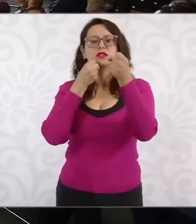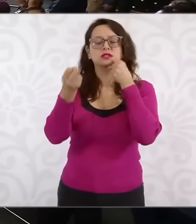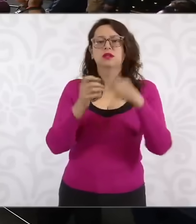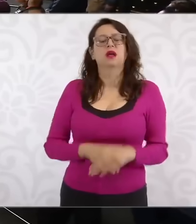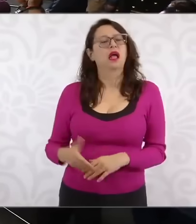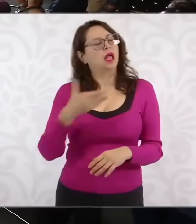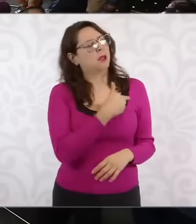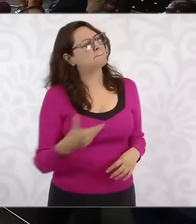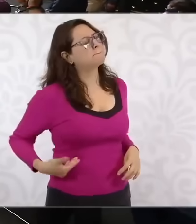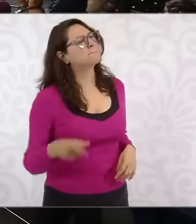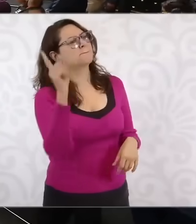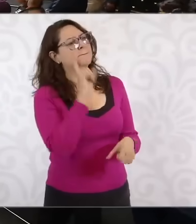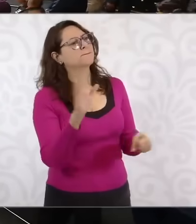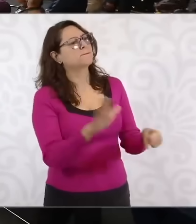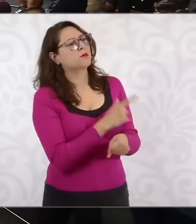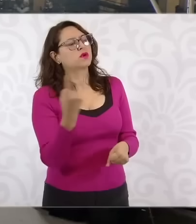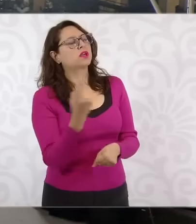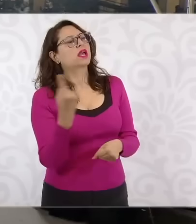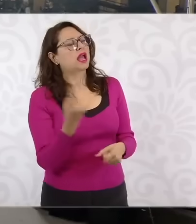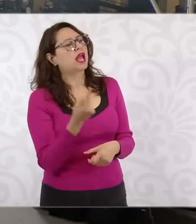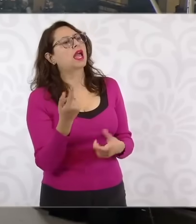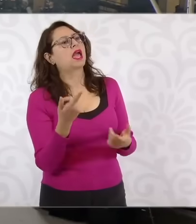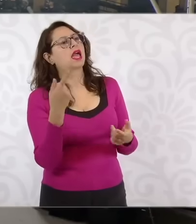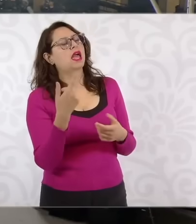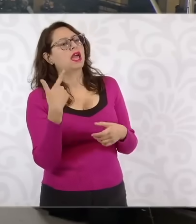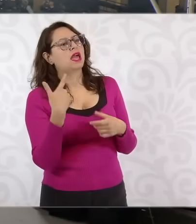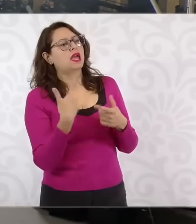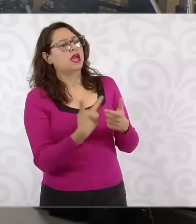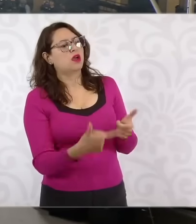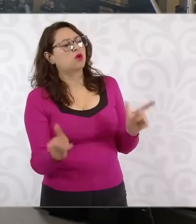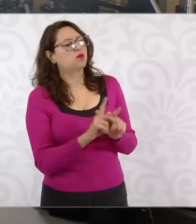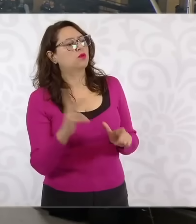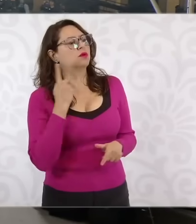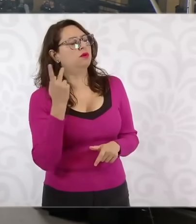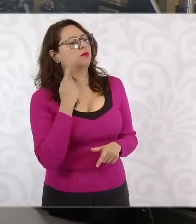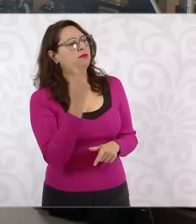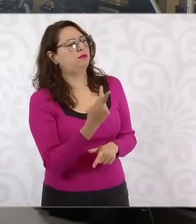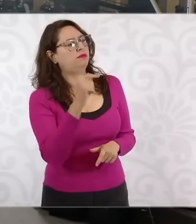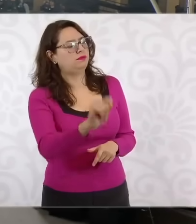¿por qué dice que el verde y el PT ahora vamos a hacer una votación llevaron a donde está? ¿Quién